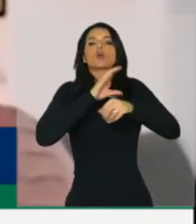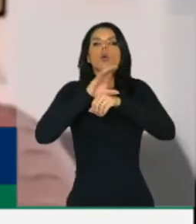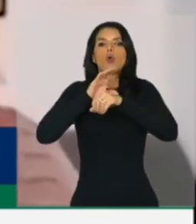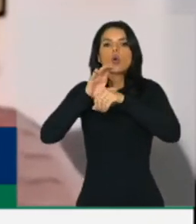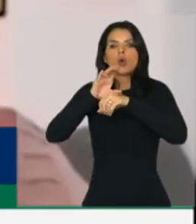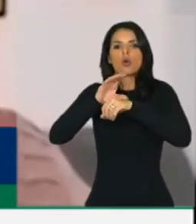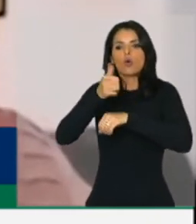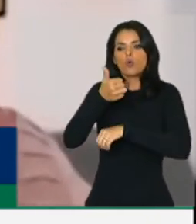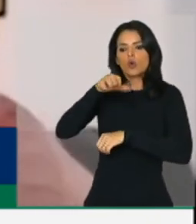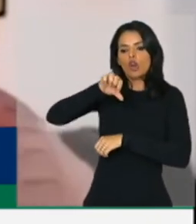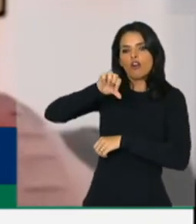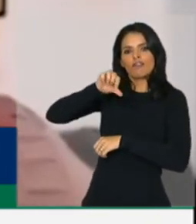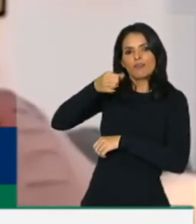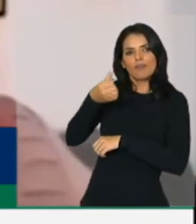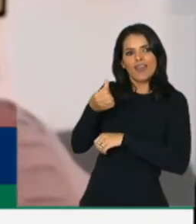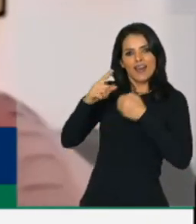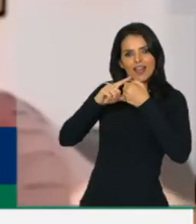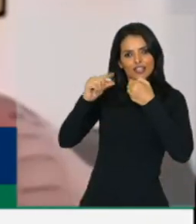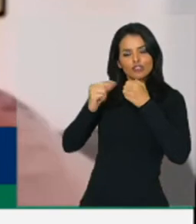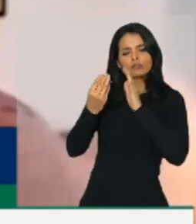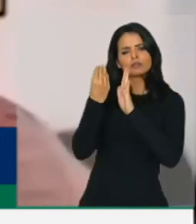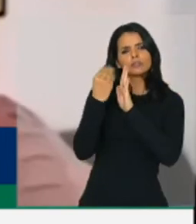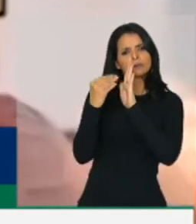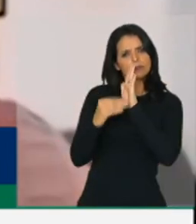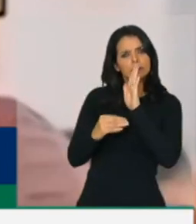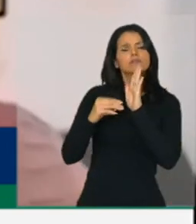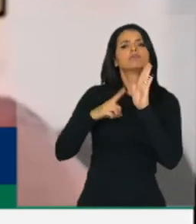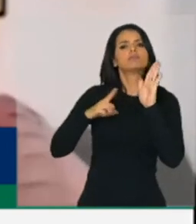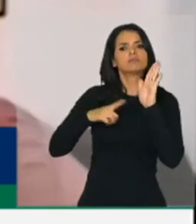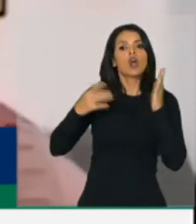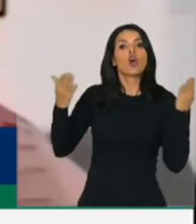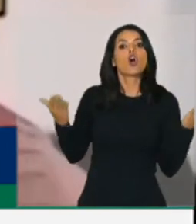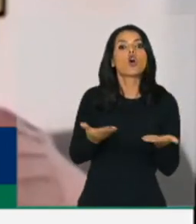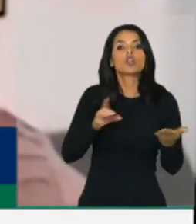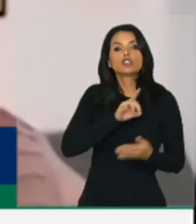SEU ART. 196 ESTÁ LÁ ESCRITO E HOJE REPITO É O DIA MUNDIAL DA SAÚDE QUE A SAÚDE É